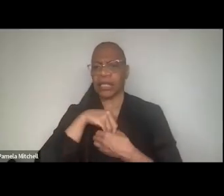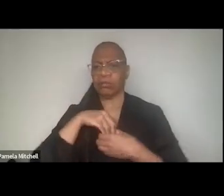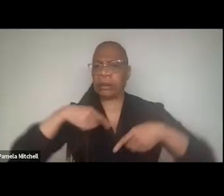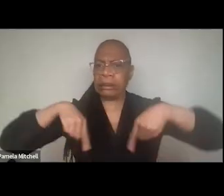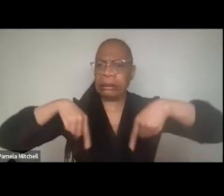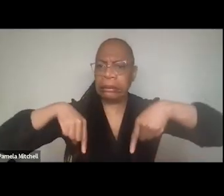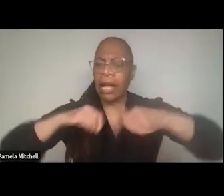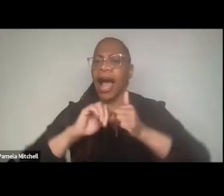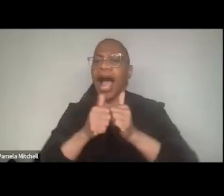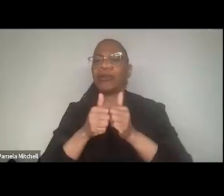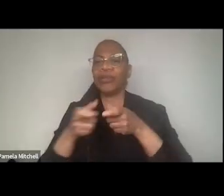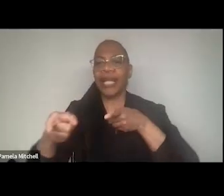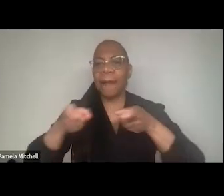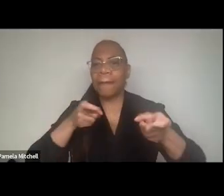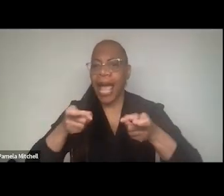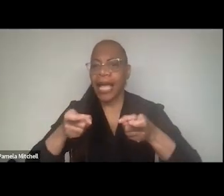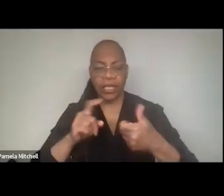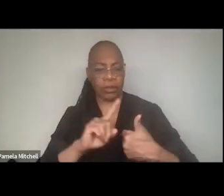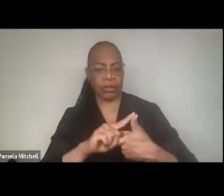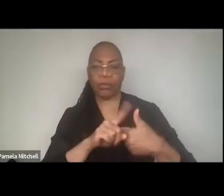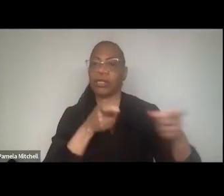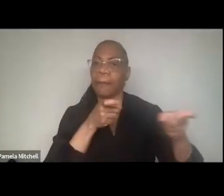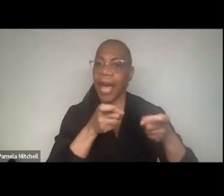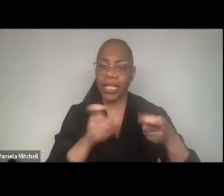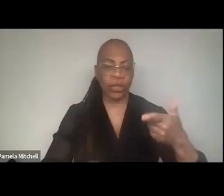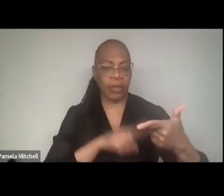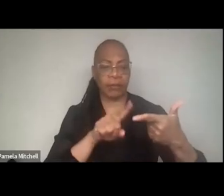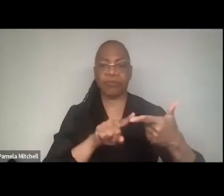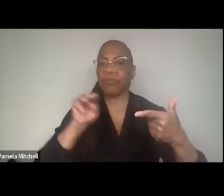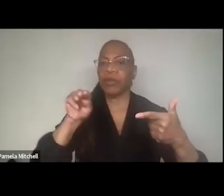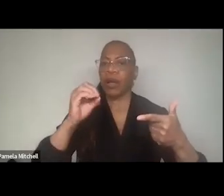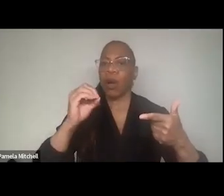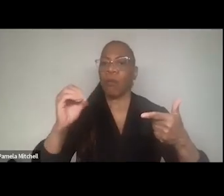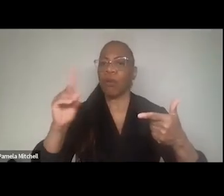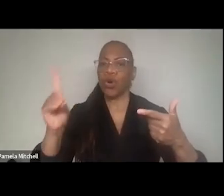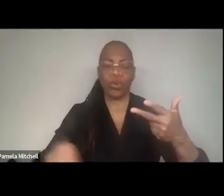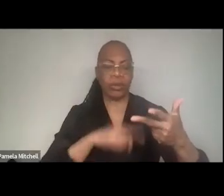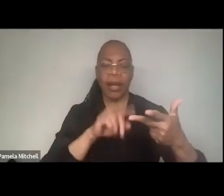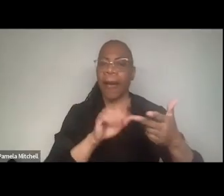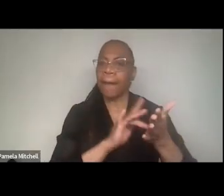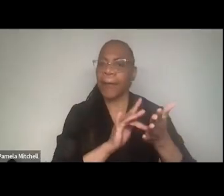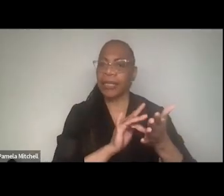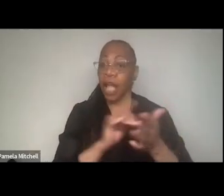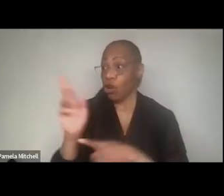Entonces, eso es manejo, estado de ánimo, medicamentos. Como mencioné con Richard, él recibía ayuda para manejar los medicamentos,